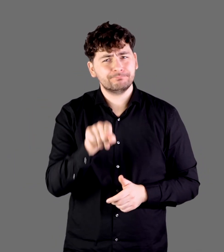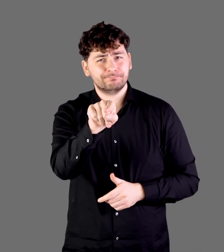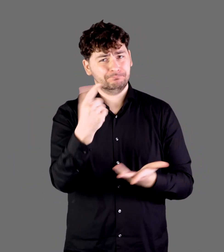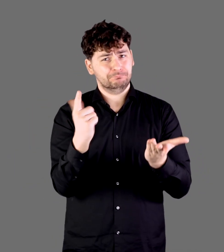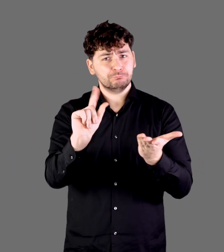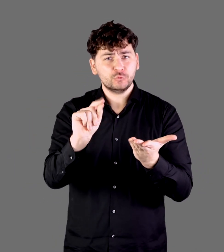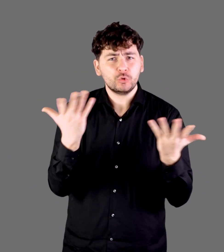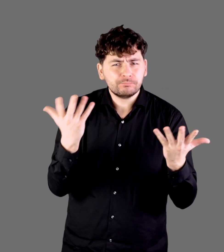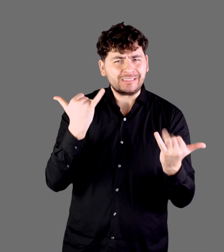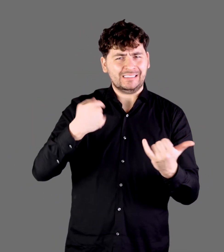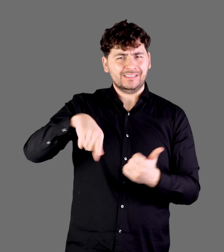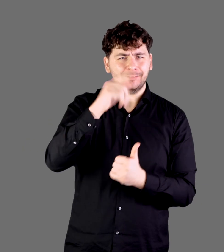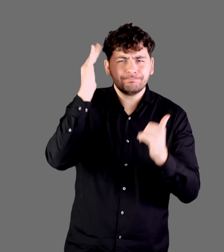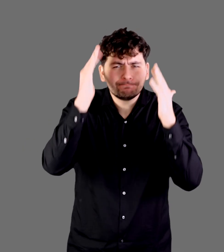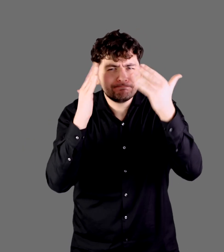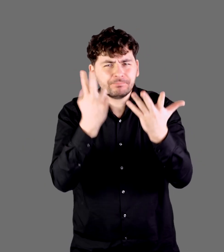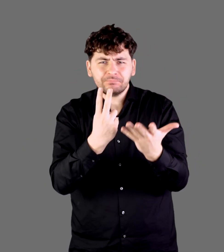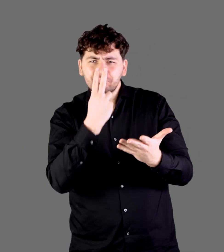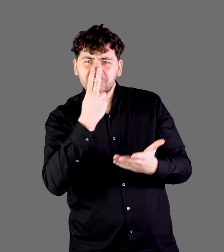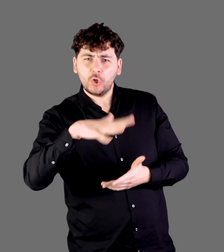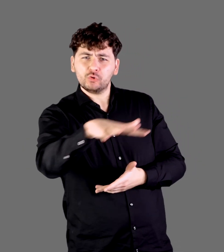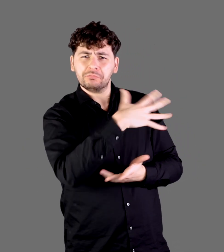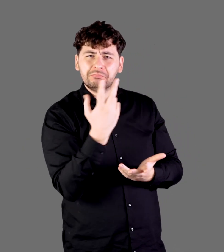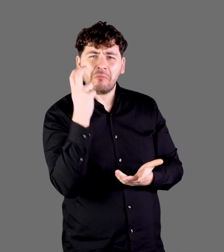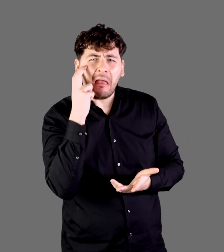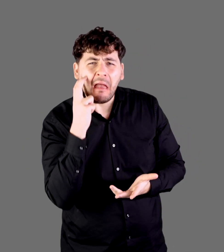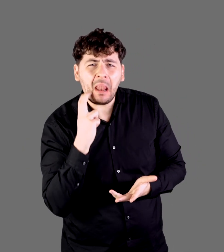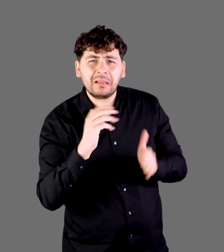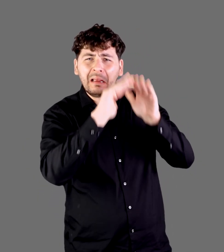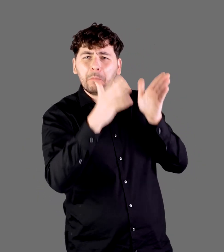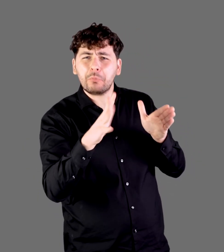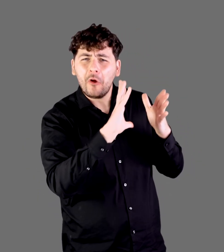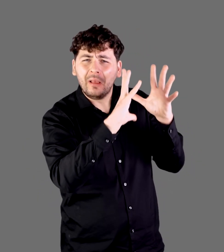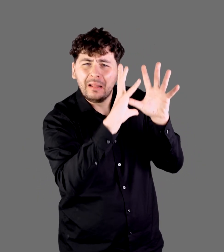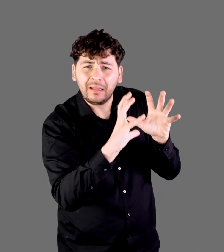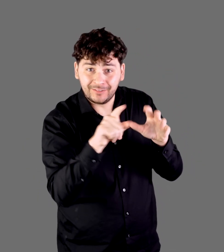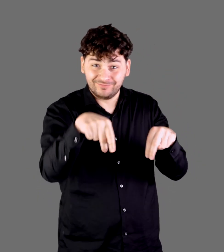In Potsdam motivierte die Frage nach dem Umgang mit der noch verbliebenen, historischen Bausubstanz